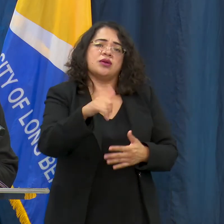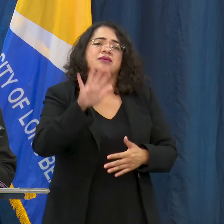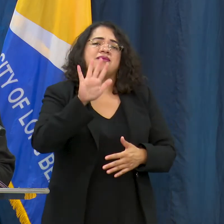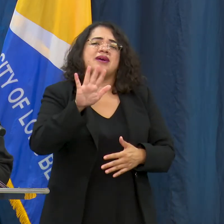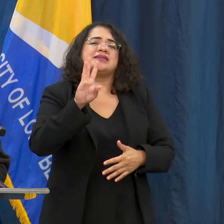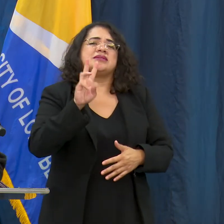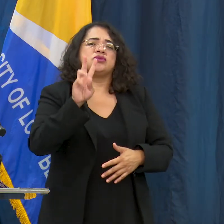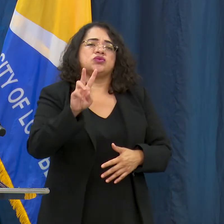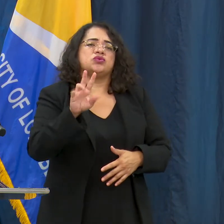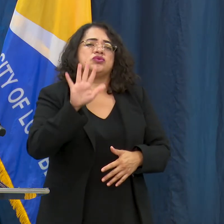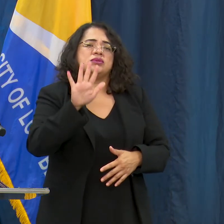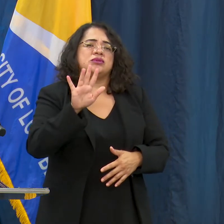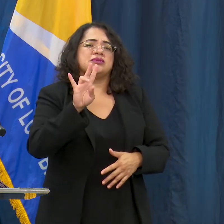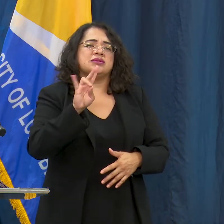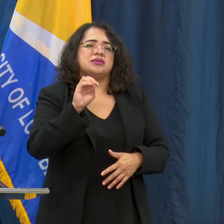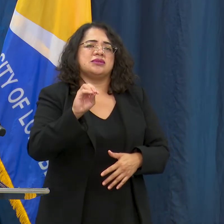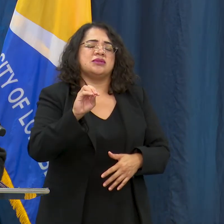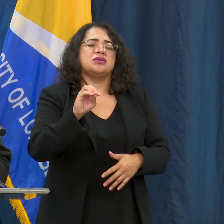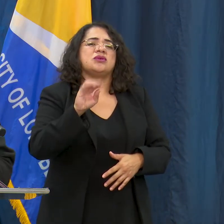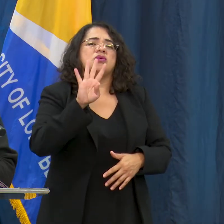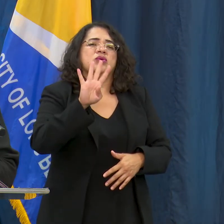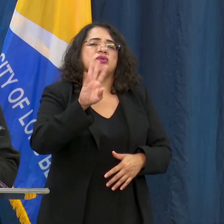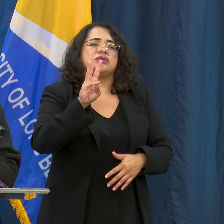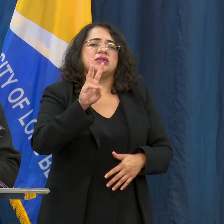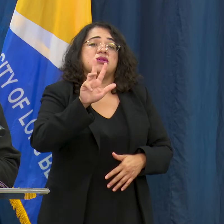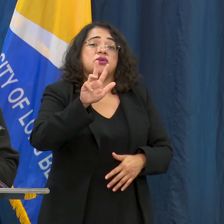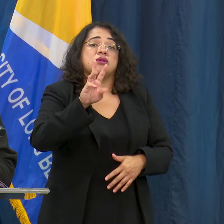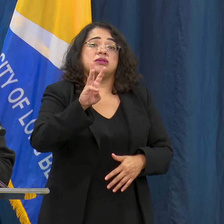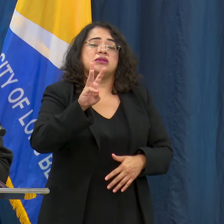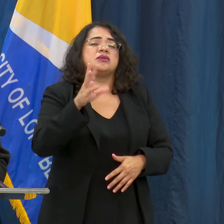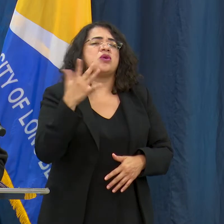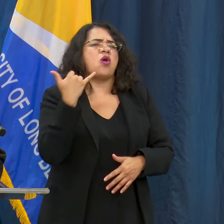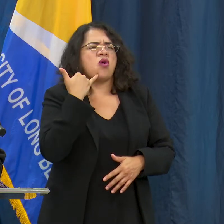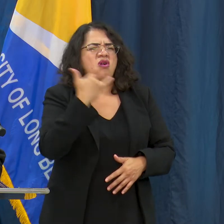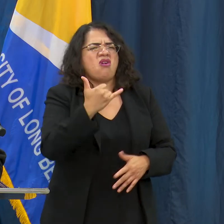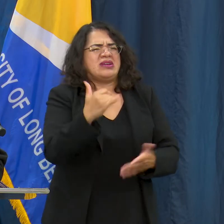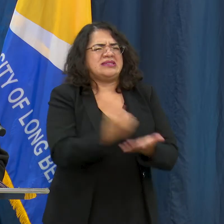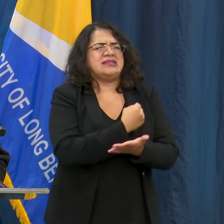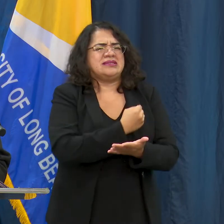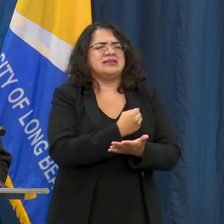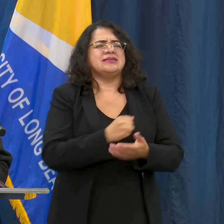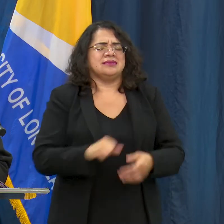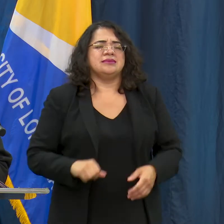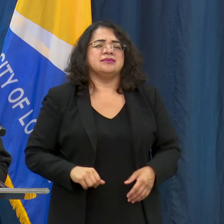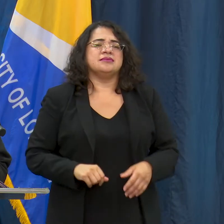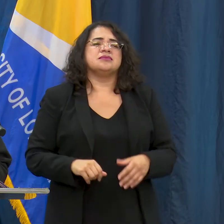Cinco siete cero cuatro say stresses para que podamos a poner una a